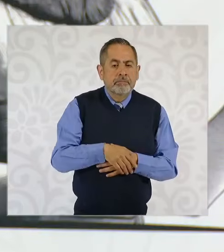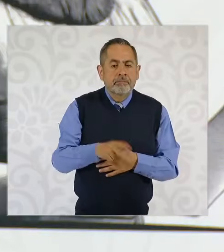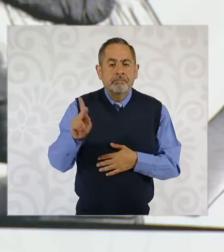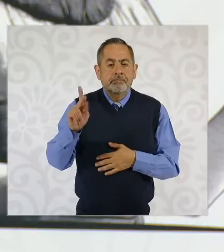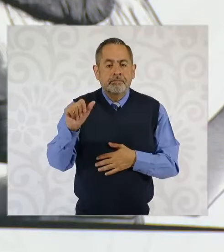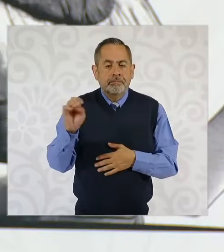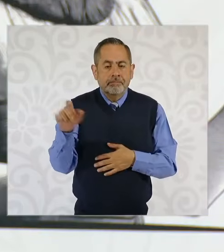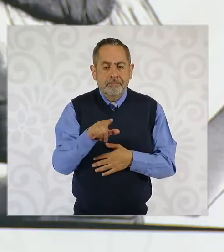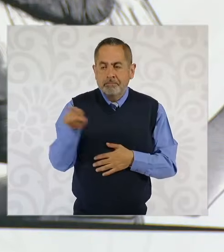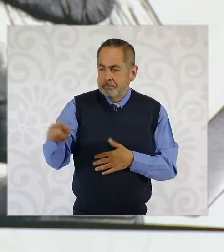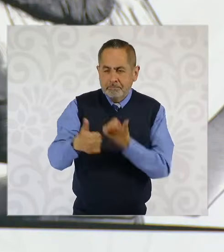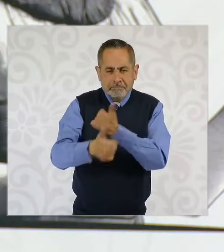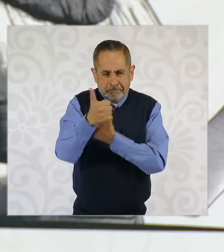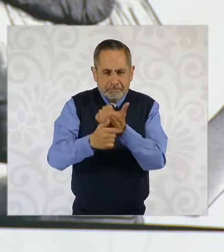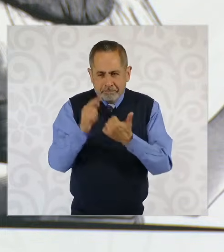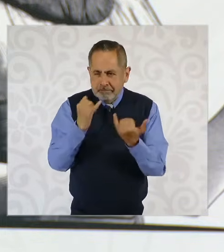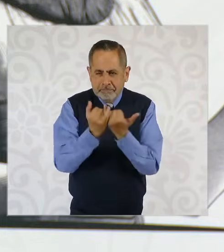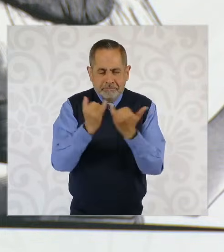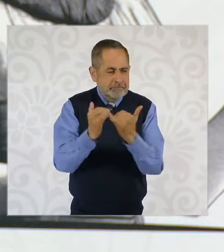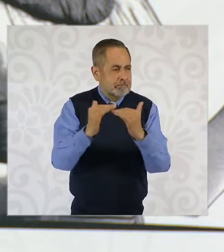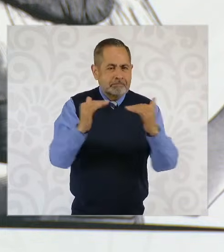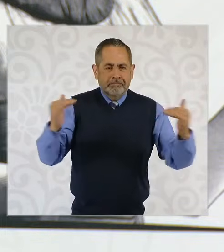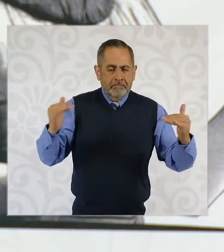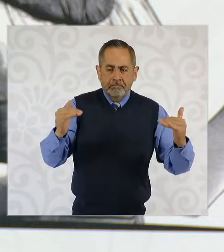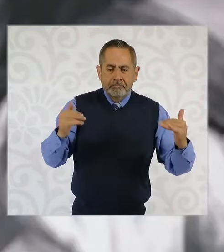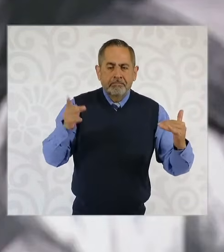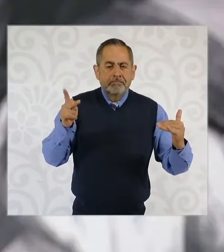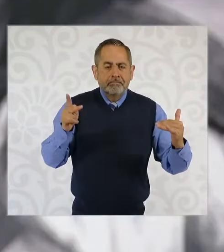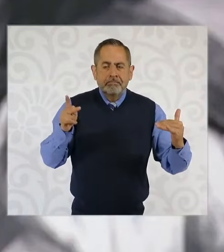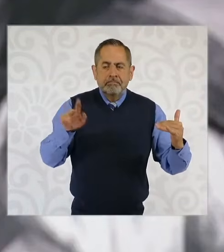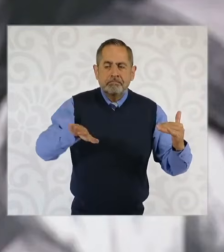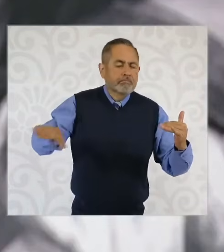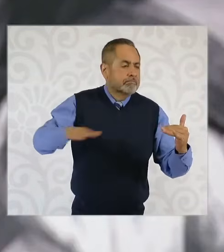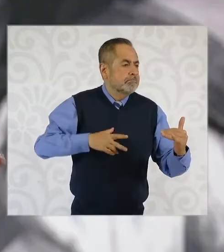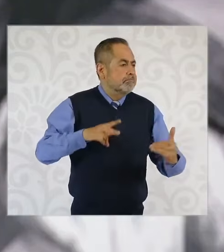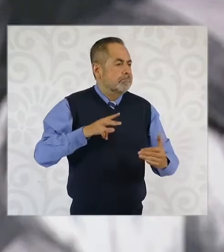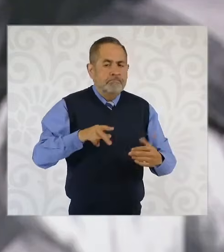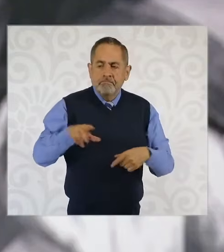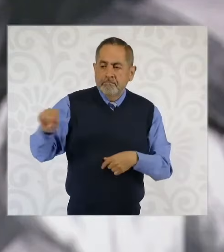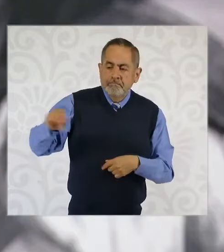nivel que una empresa privada pero en realidad la orientación desde el gobierno de Peña Nieto